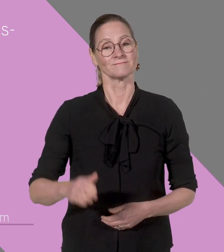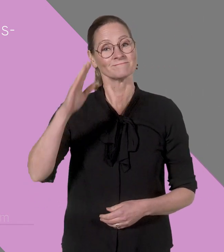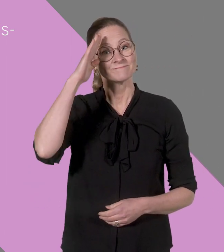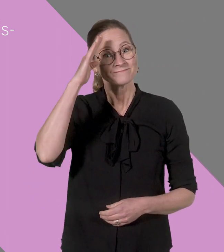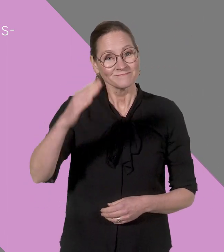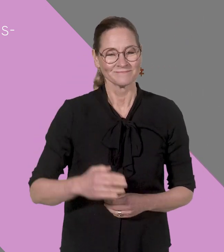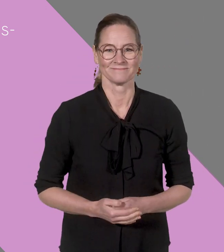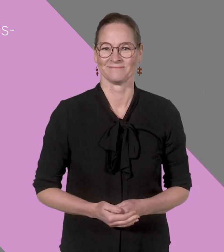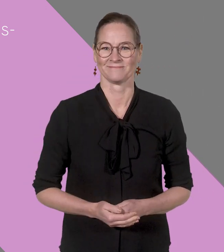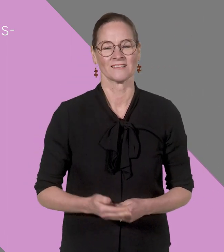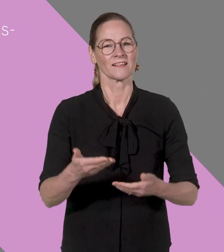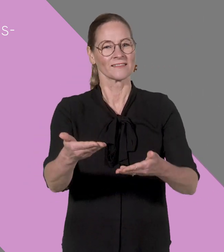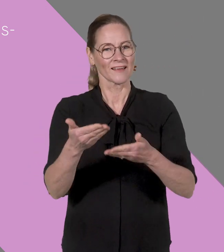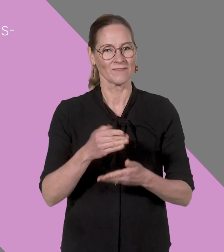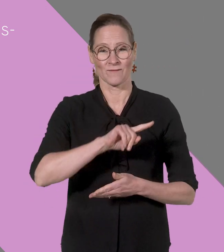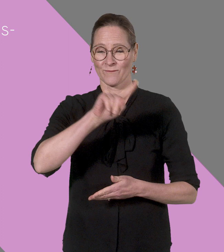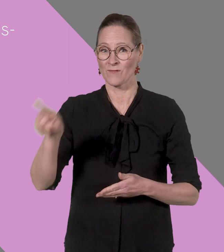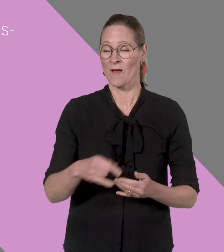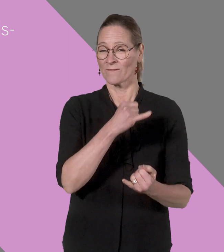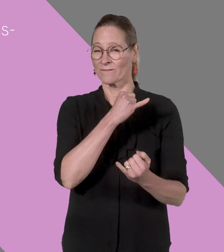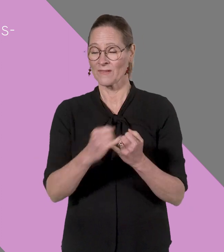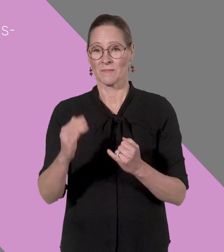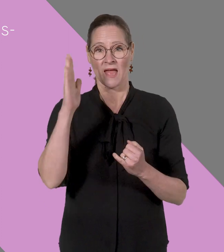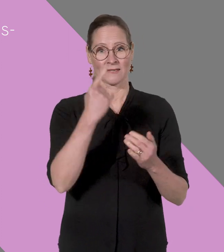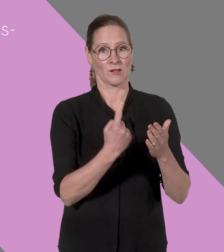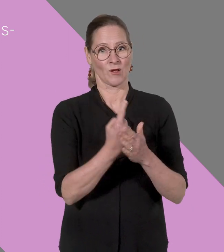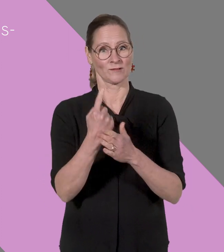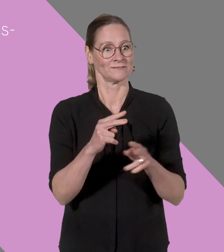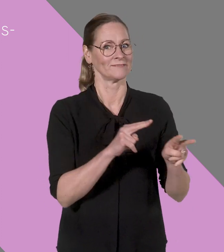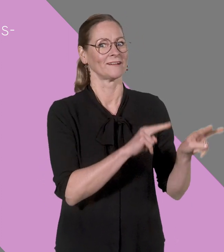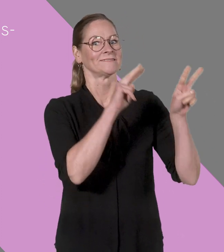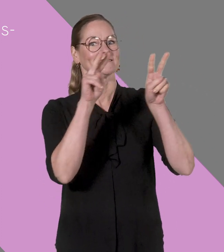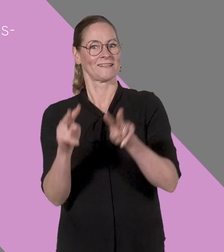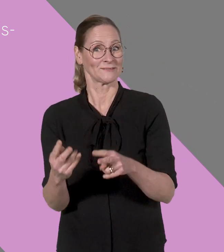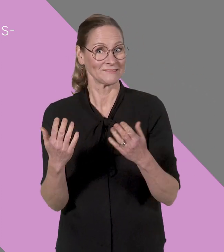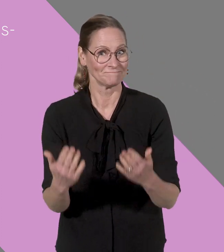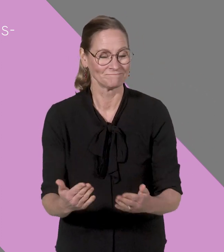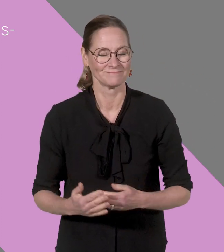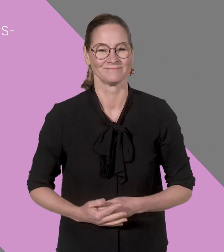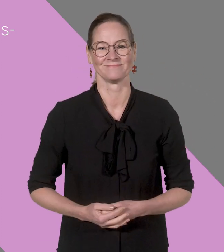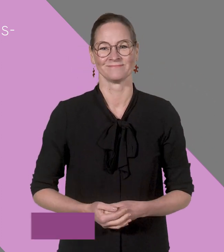Hei! Tervetuloa vuoden viimeisen ajankohtaiskatsauksen pariin.